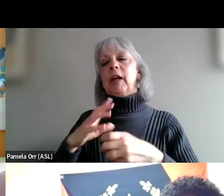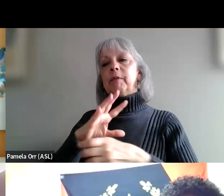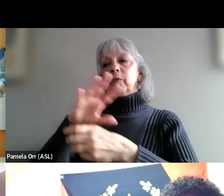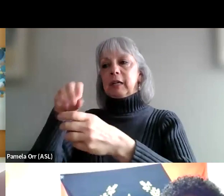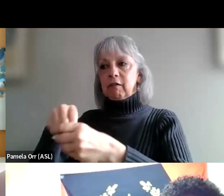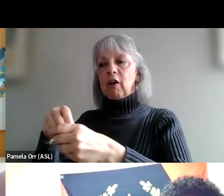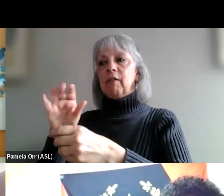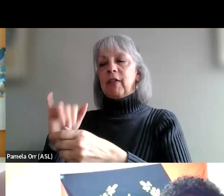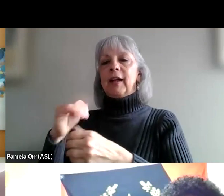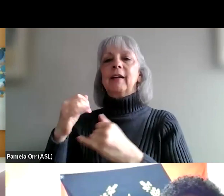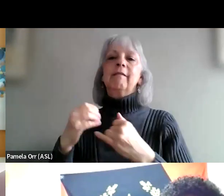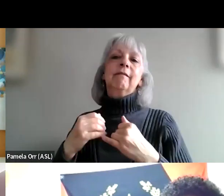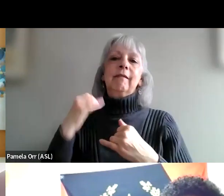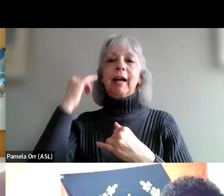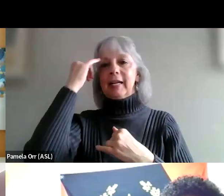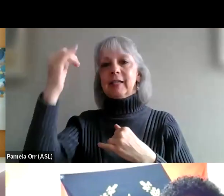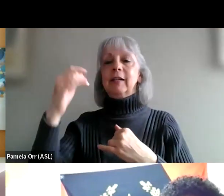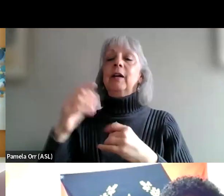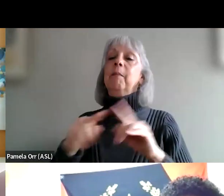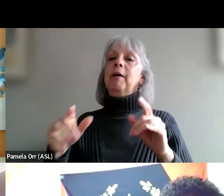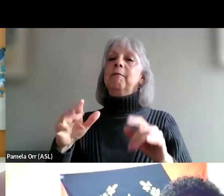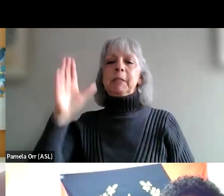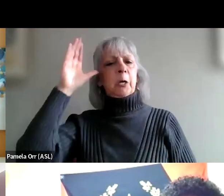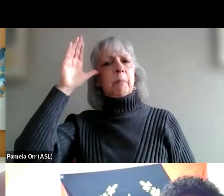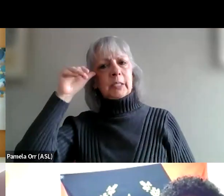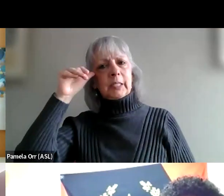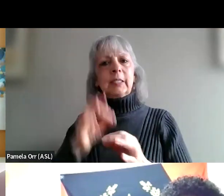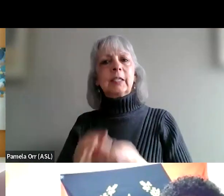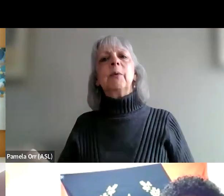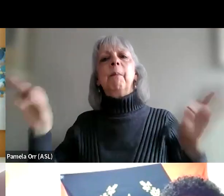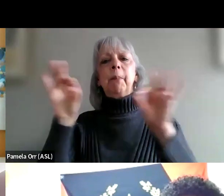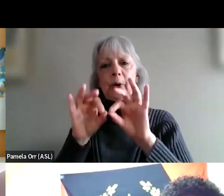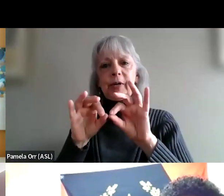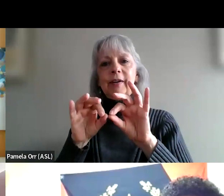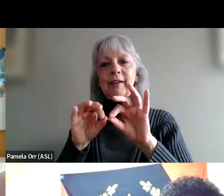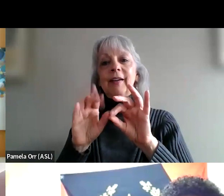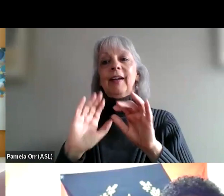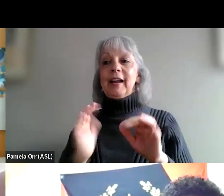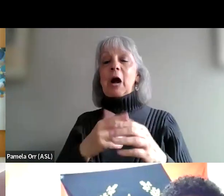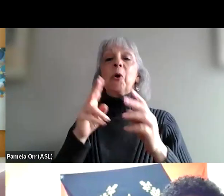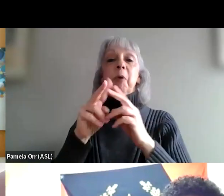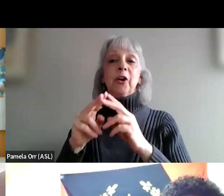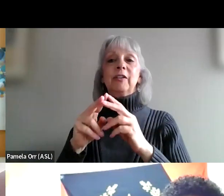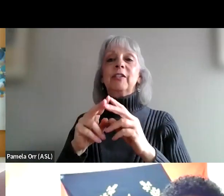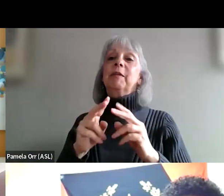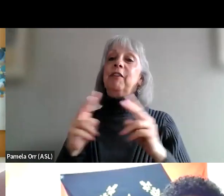Pero la perseverancia es importante. Y puedo decir que nuestros socios en Centros de Atención de Salud a la Familia han sido muy persistentes en crear confianza